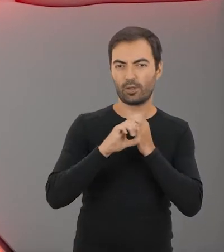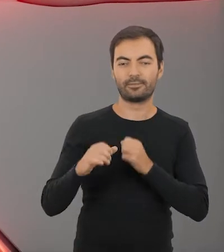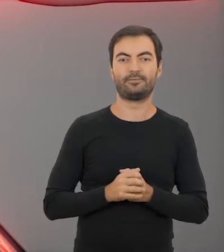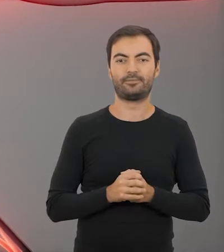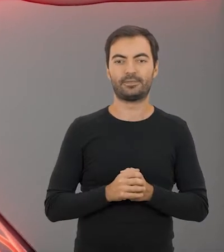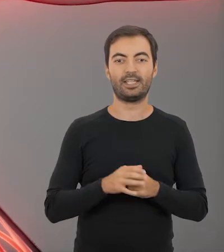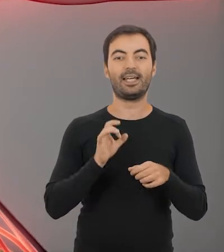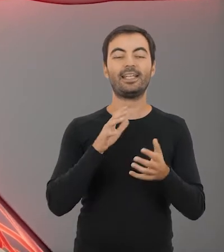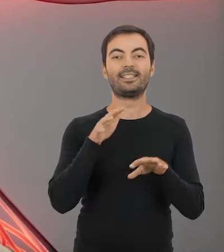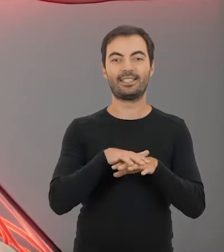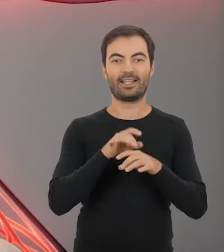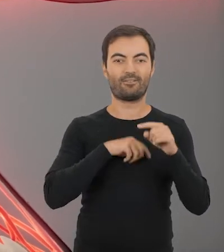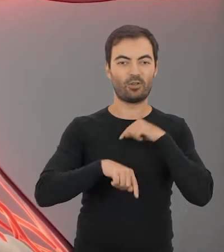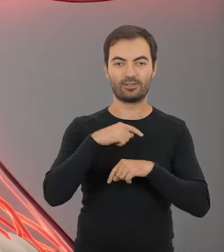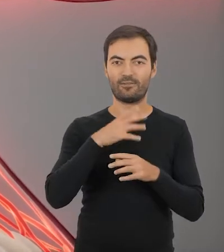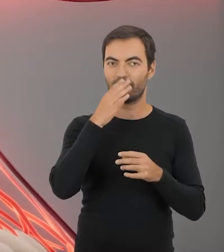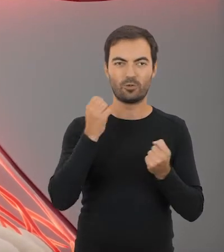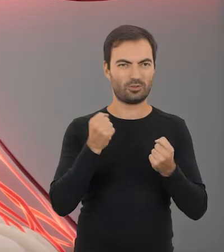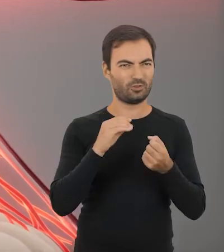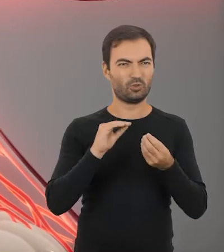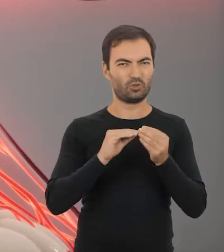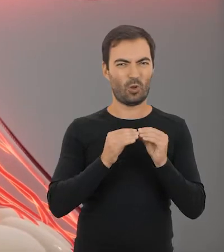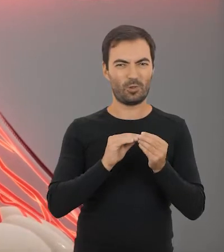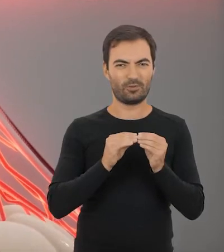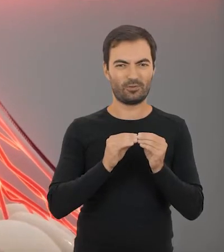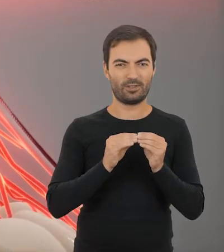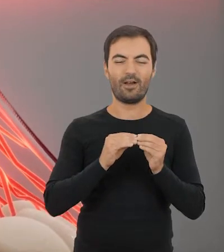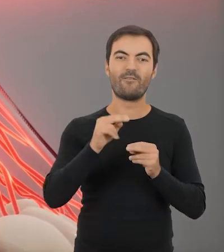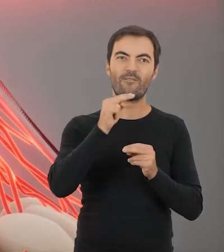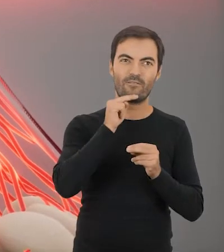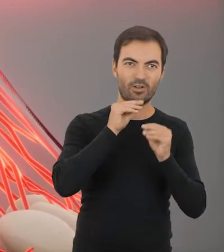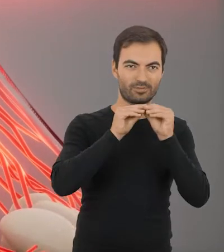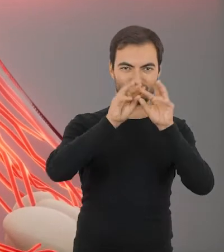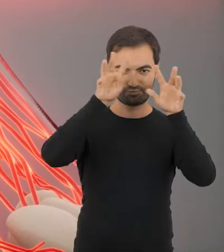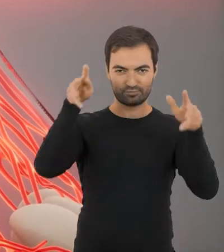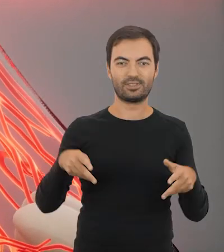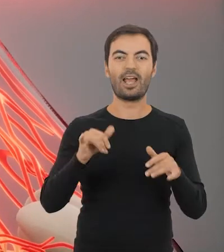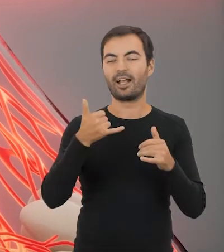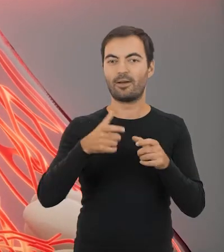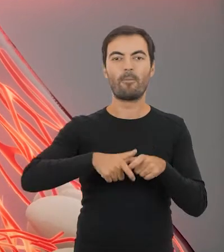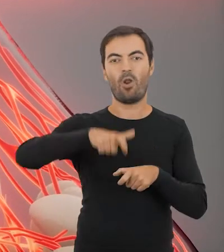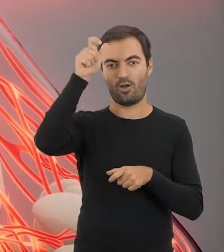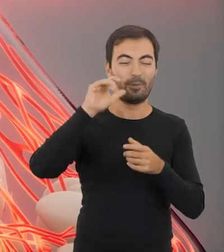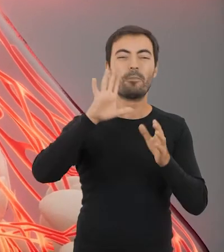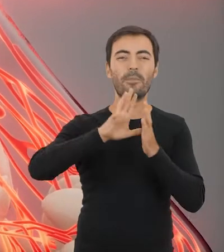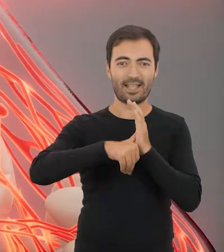Nasz system krwionośny przypomina dość skomplikowaną instalację wodną dużego budynku albo nawet całego miasta.